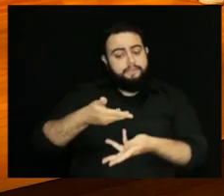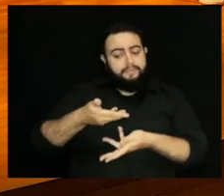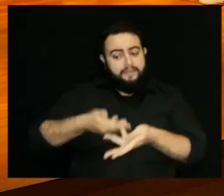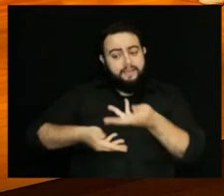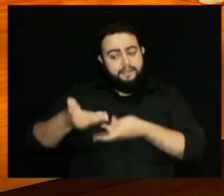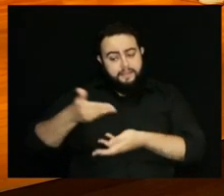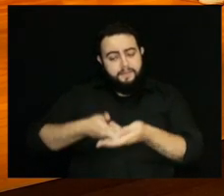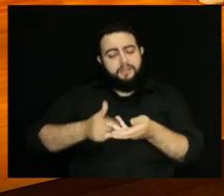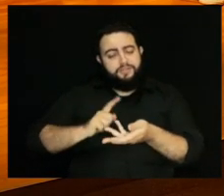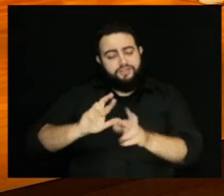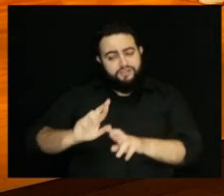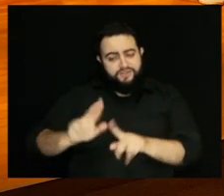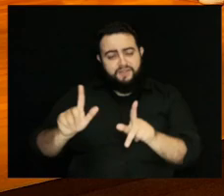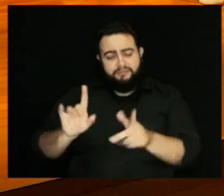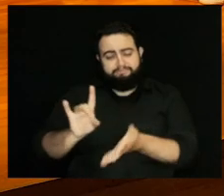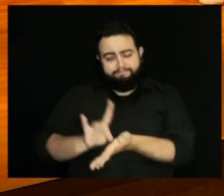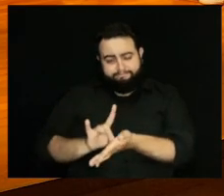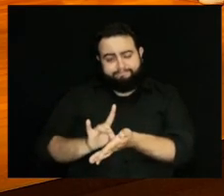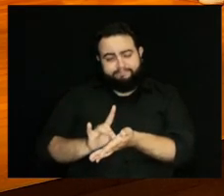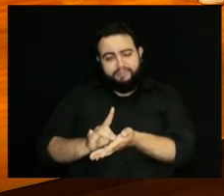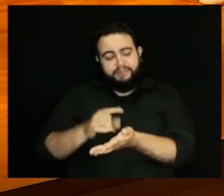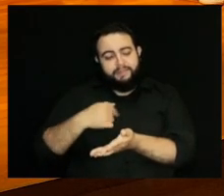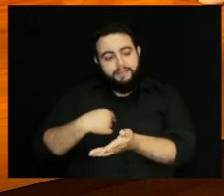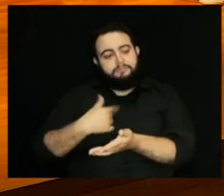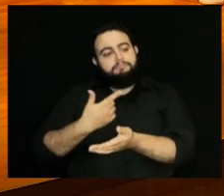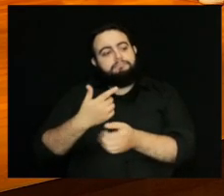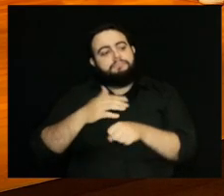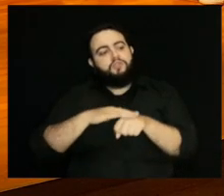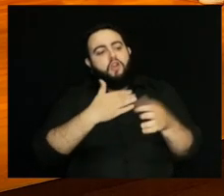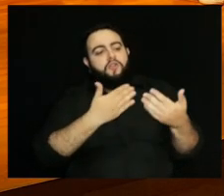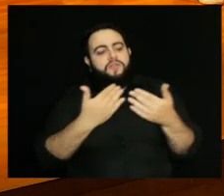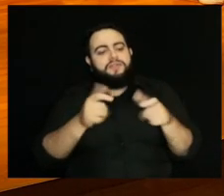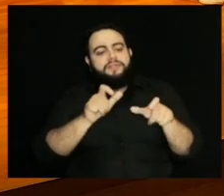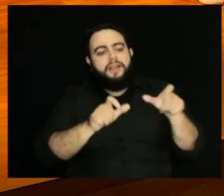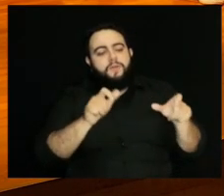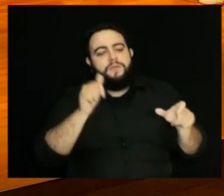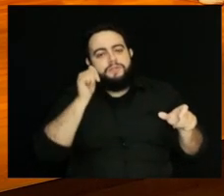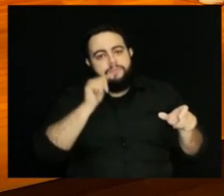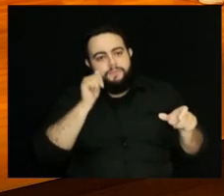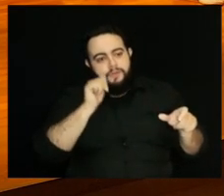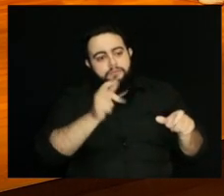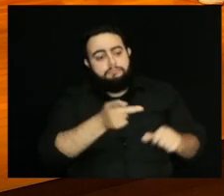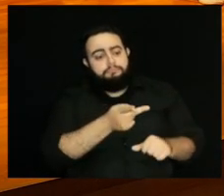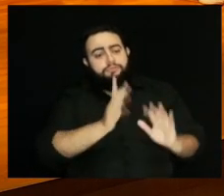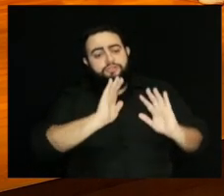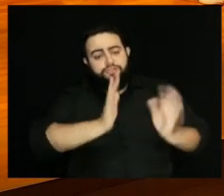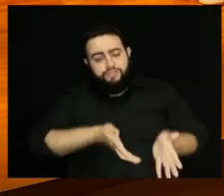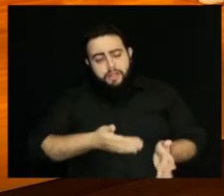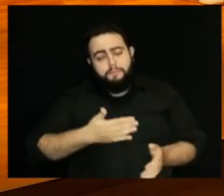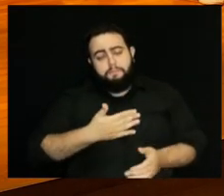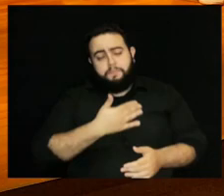diferente. Daí quando eu fui pegar os depoimentos das mulheres, ambas já falecidas né, a Zilah Machado